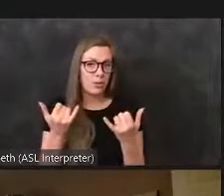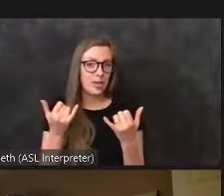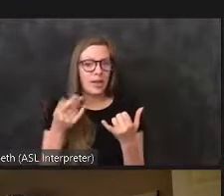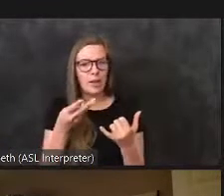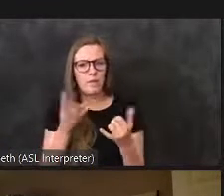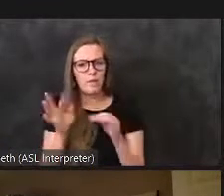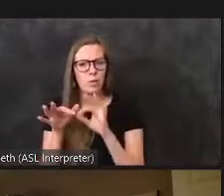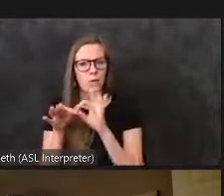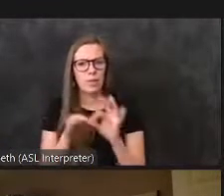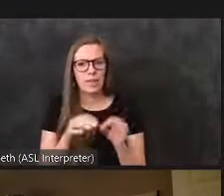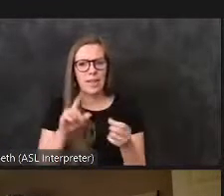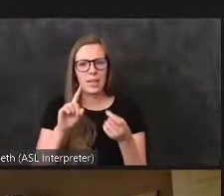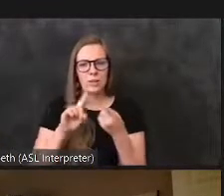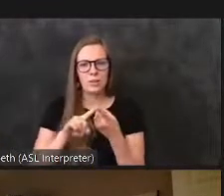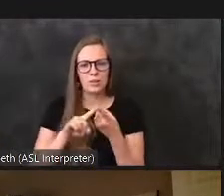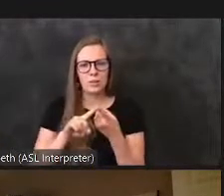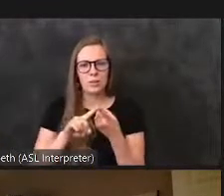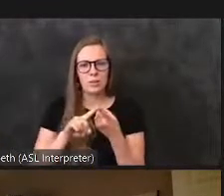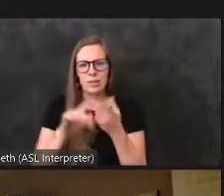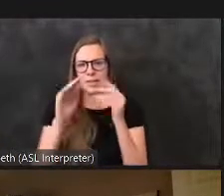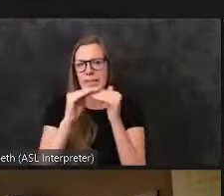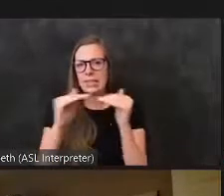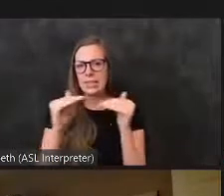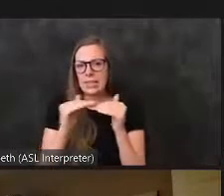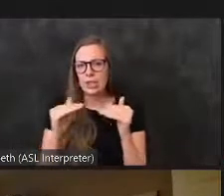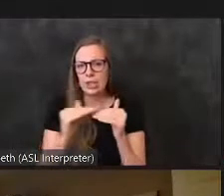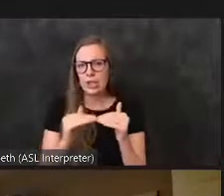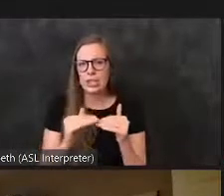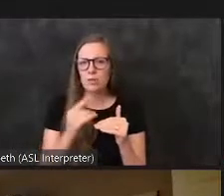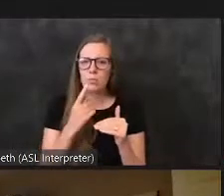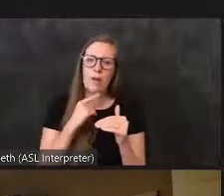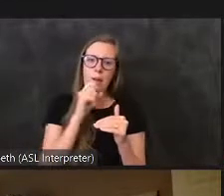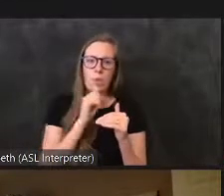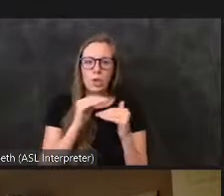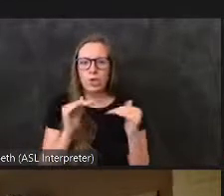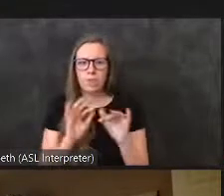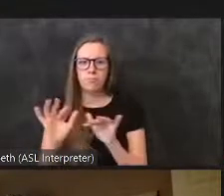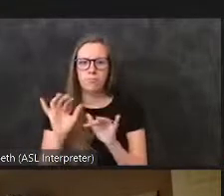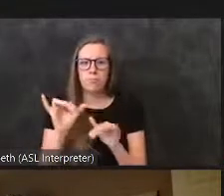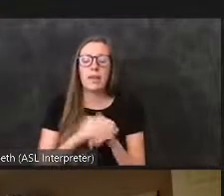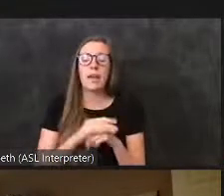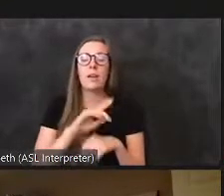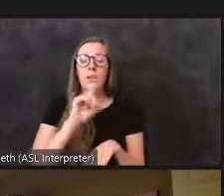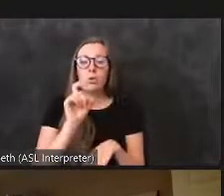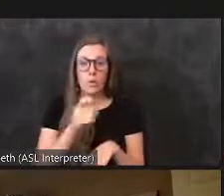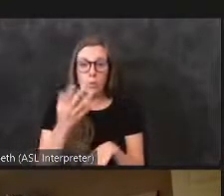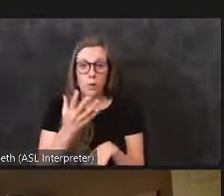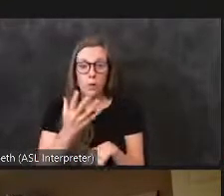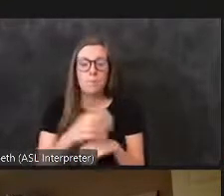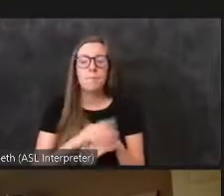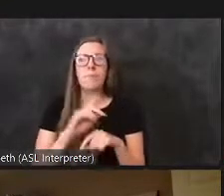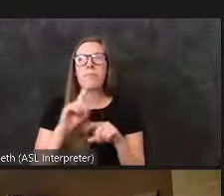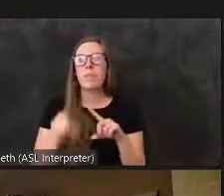Un par son relacionadas a escalas, en particular niveles. La pregunta siendo cuándo